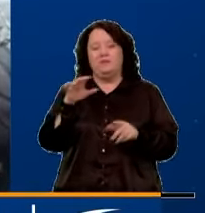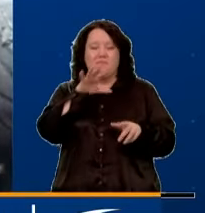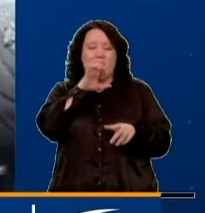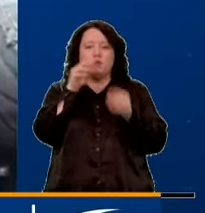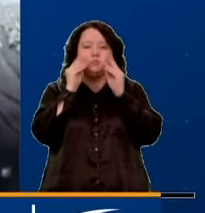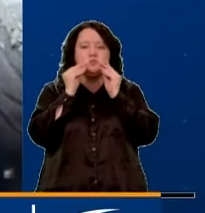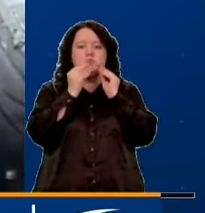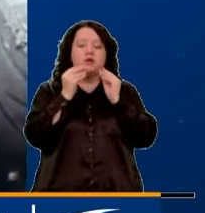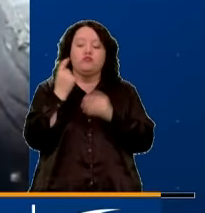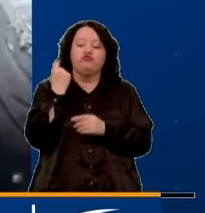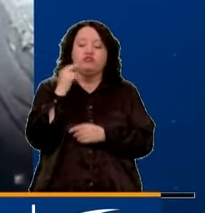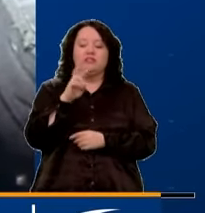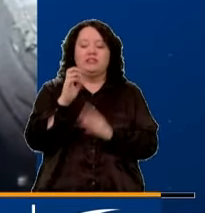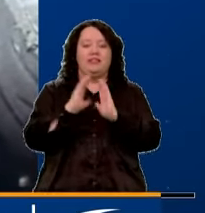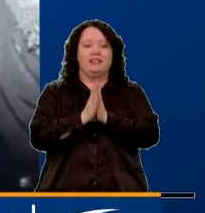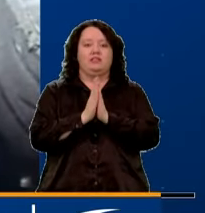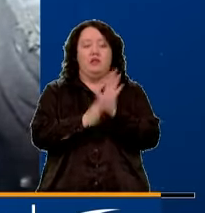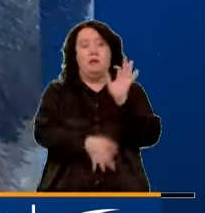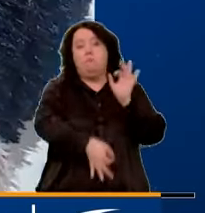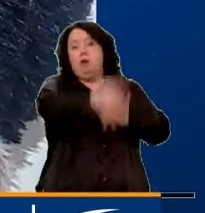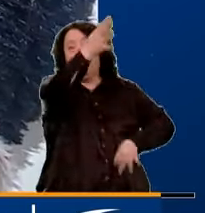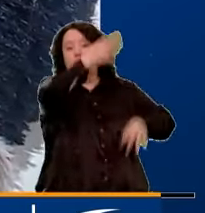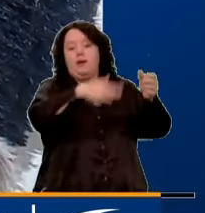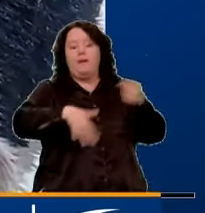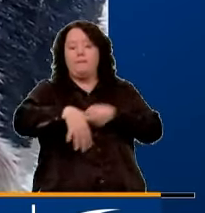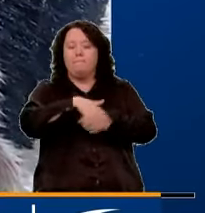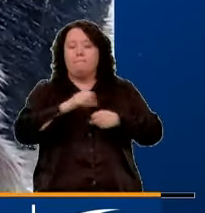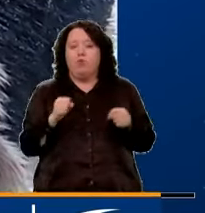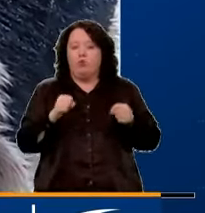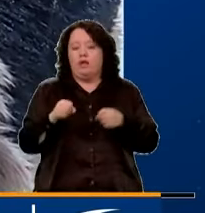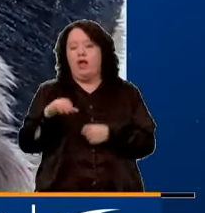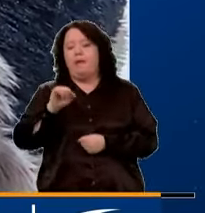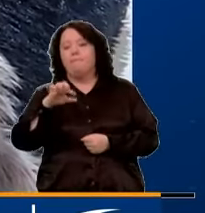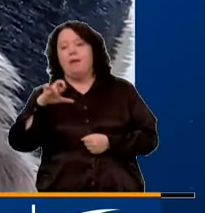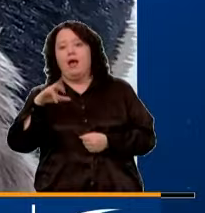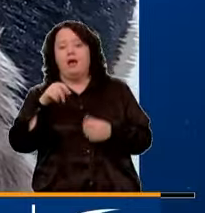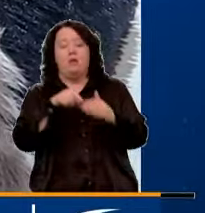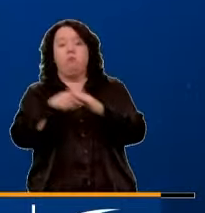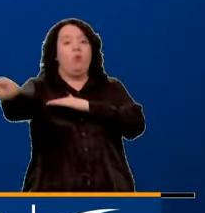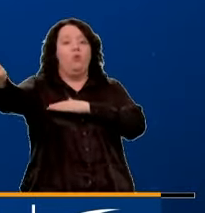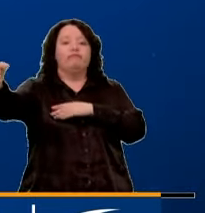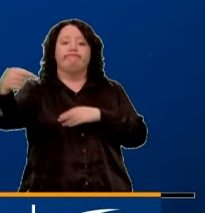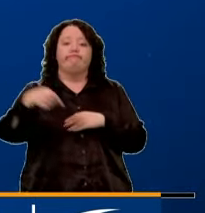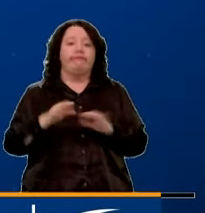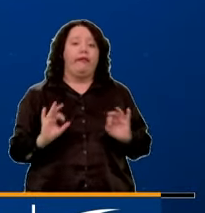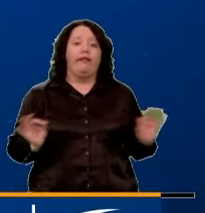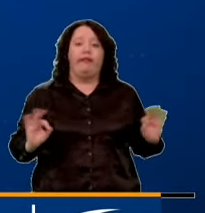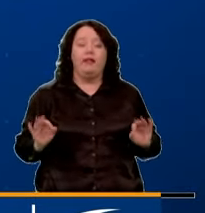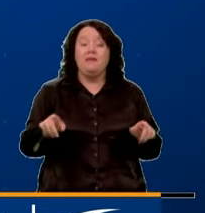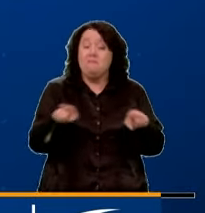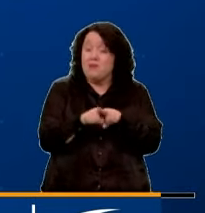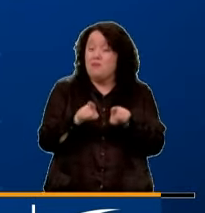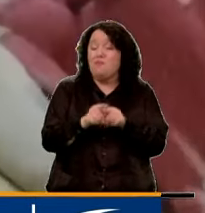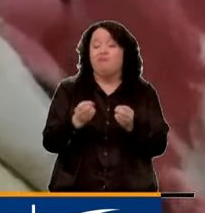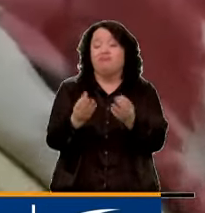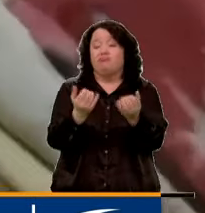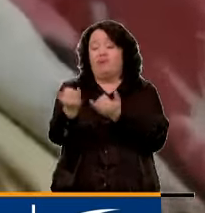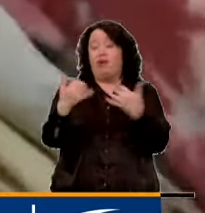ni jugos o aguas diferentes. ))) pero tan menos que sufren con el uso de pólvora son las